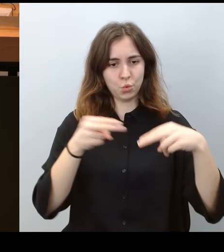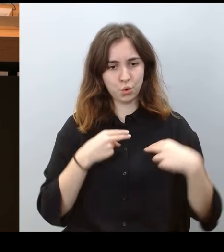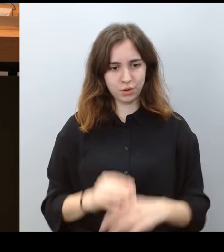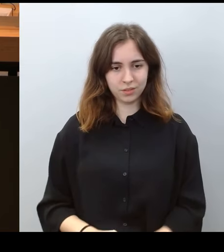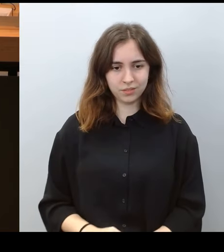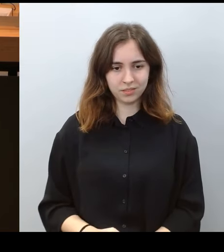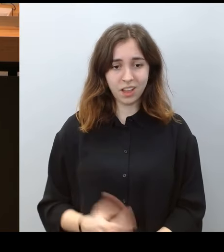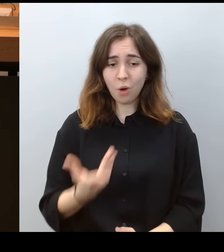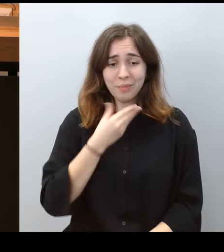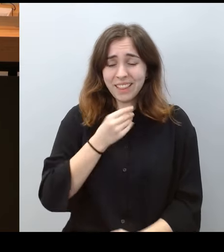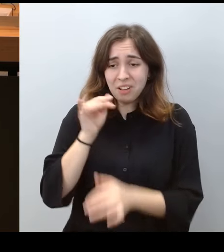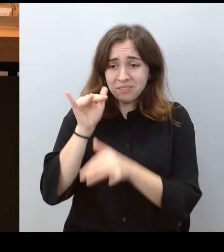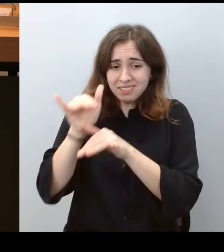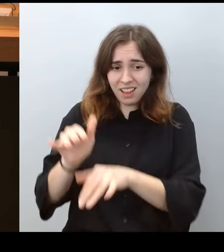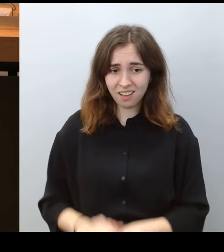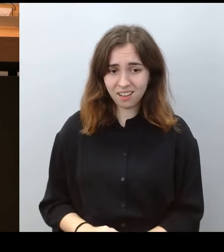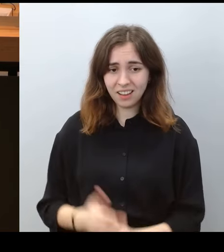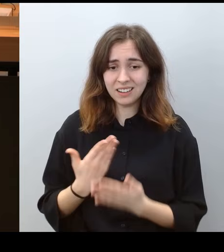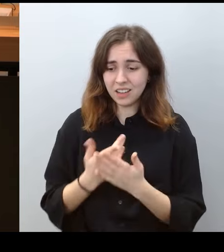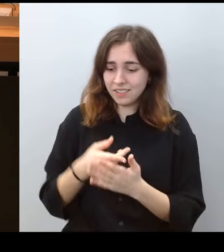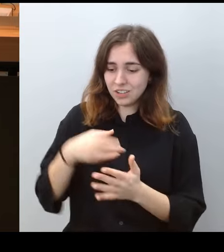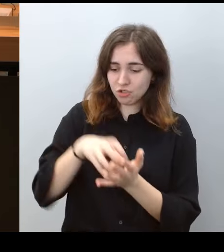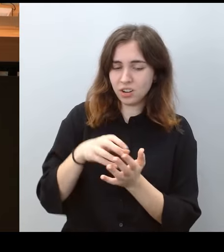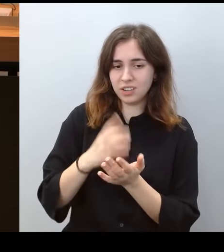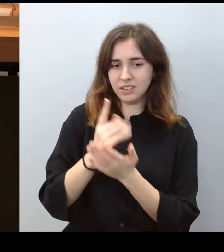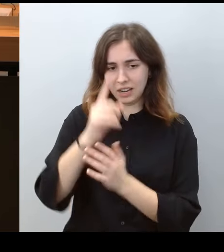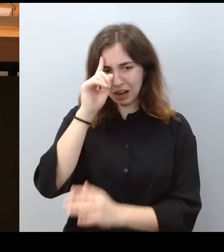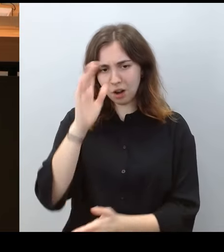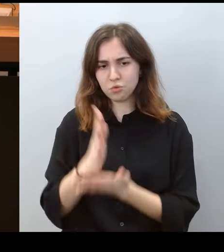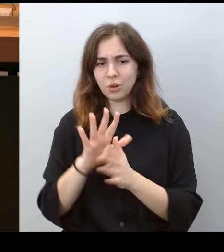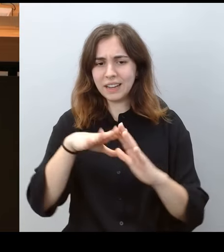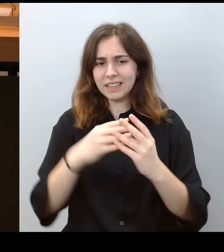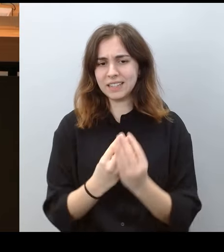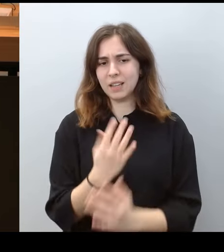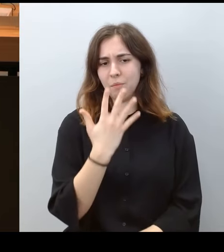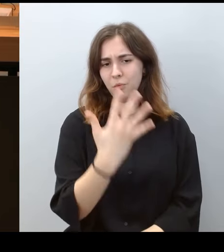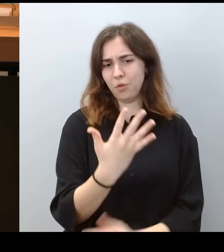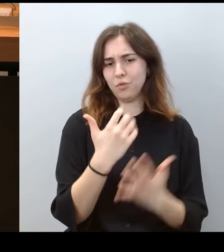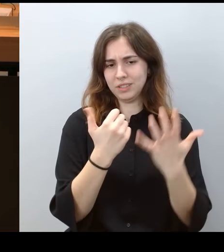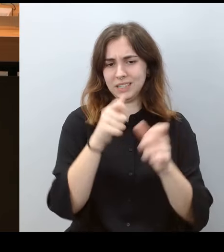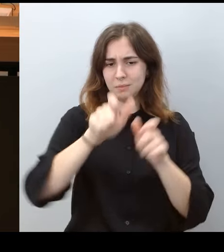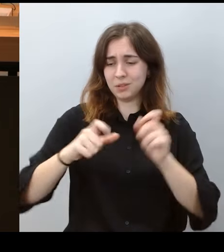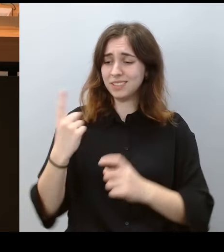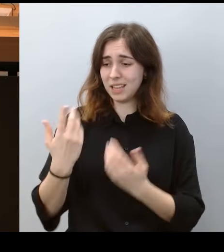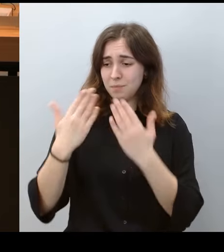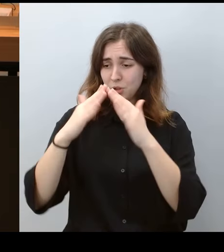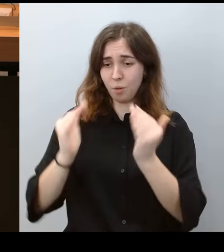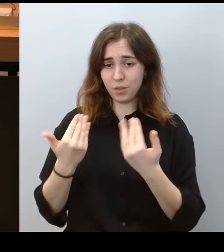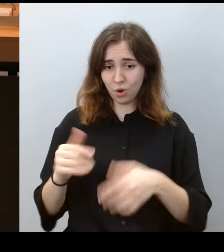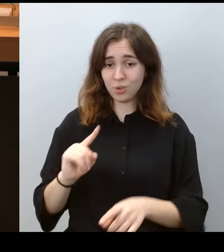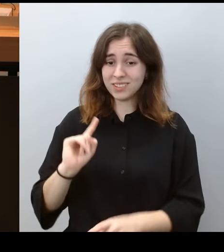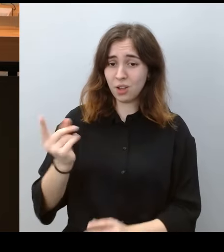die im Rollstuhl sitzen. Ihnen zu helfen ist keine Frage des Geldes. Es ist ein Gebot des Anstands,